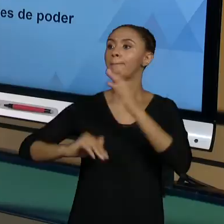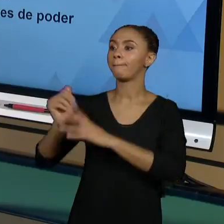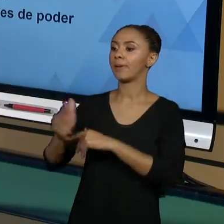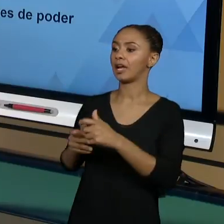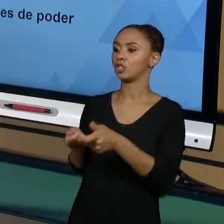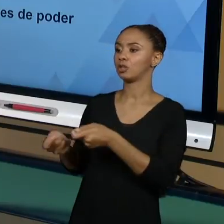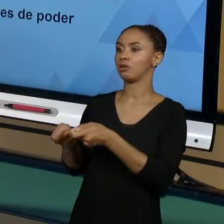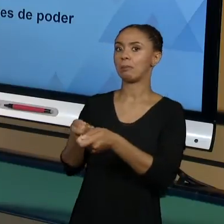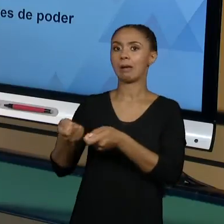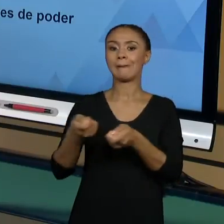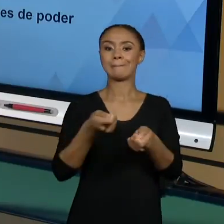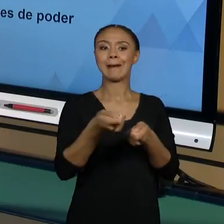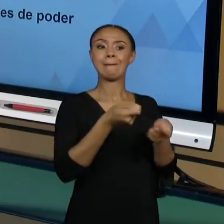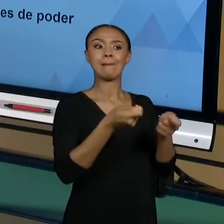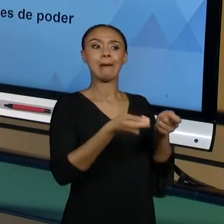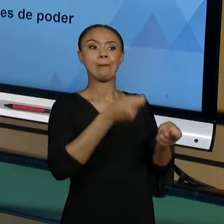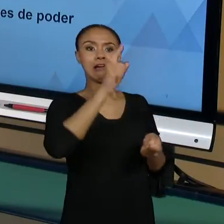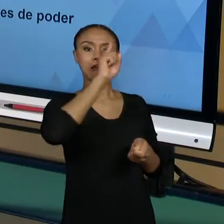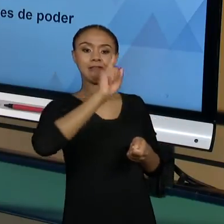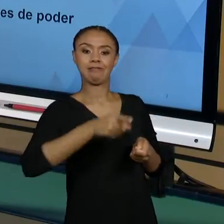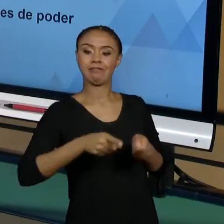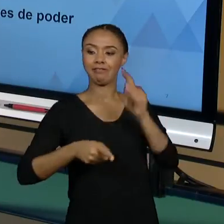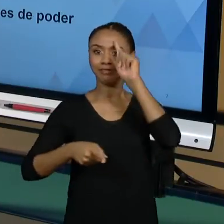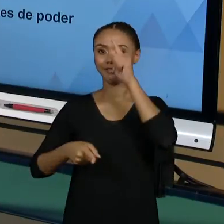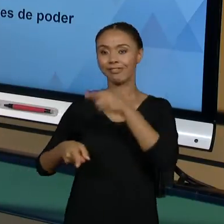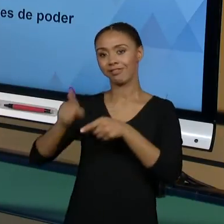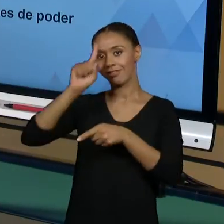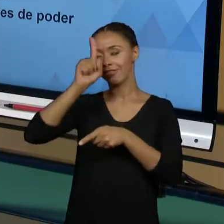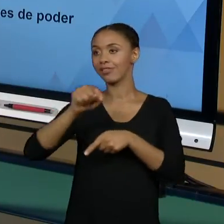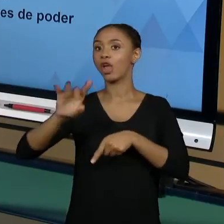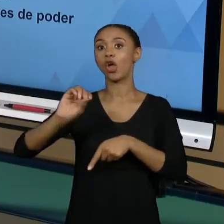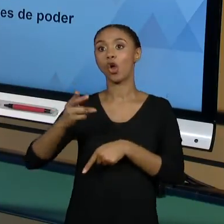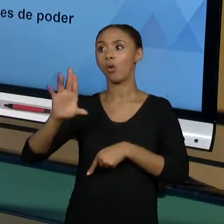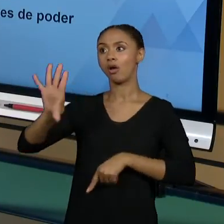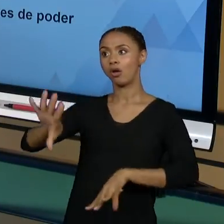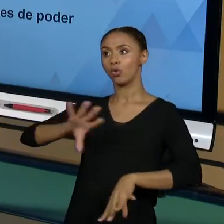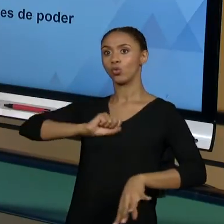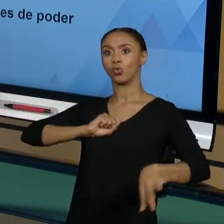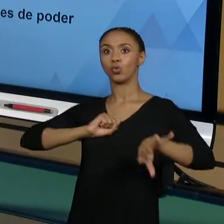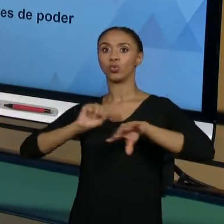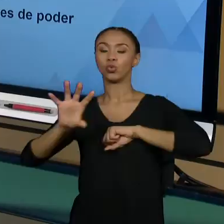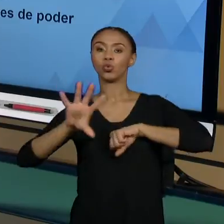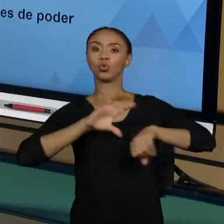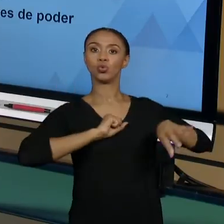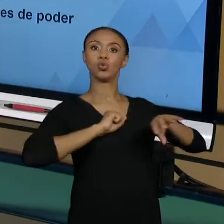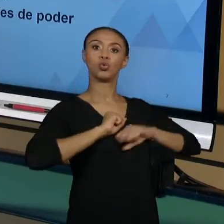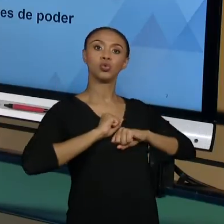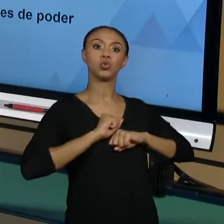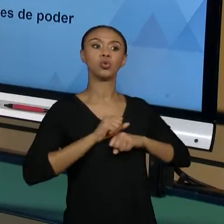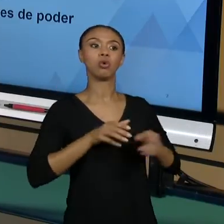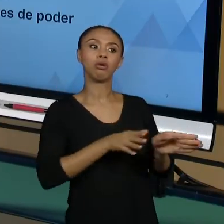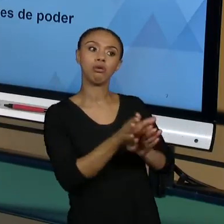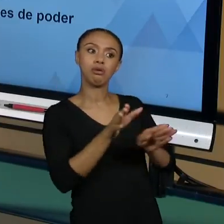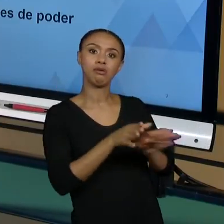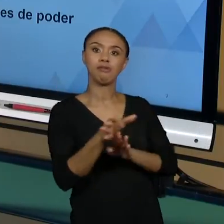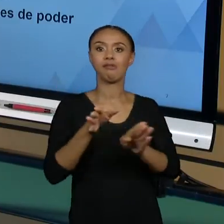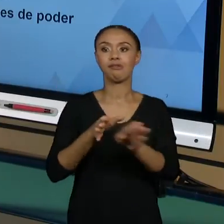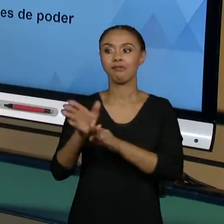SEJA, A MANEIRA COMO NÓS EMPREGAMOS FORMAS DE CONDUZIR A CONDUTA DOS OUTROS, TAMBÉM ELAS ACONTECEM A PARTIR DA LINGUAGEM. E, NESSE